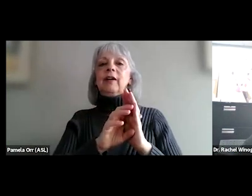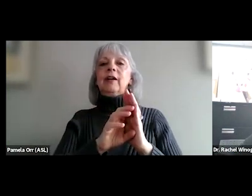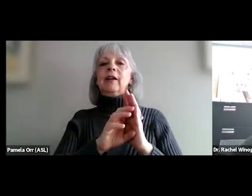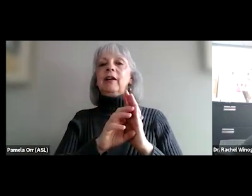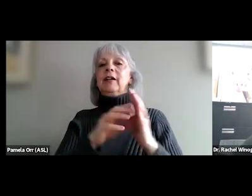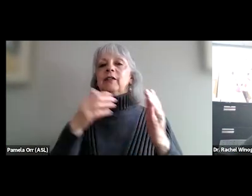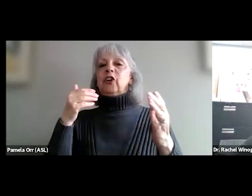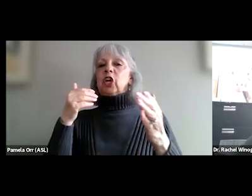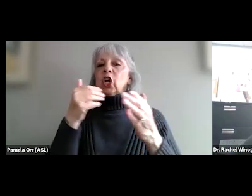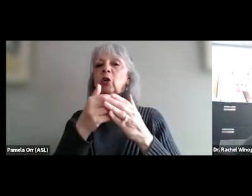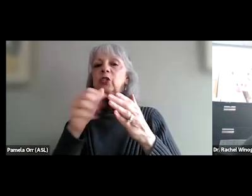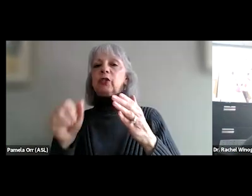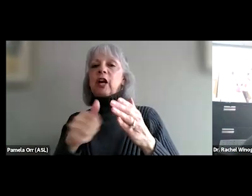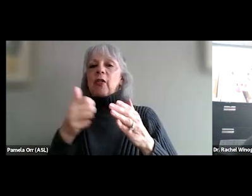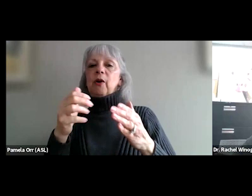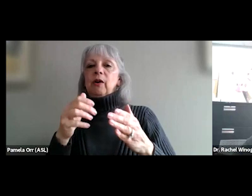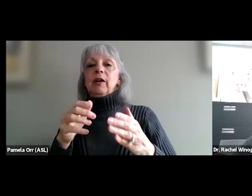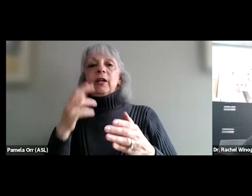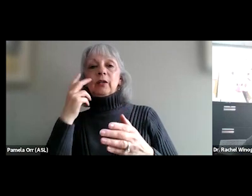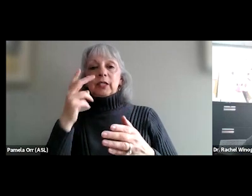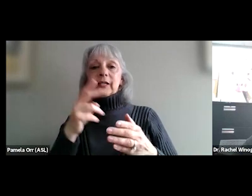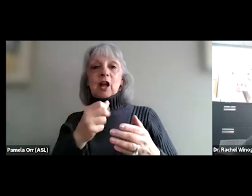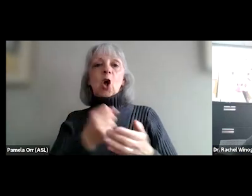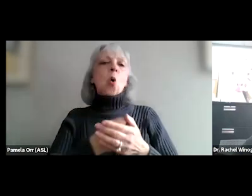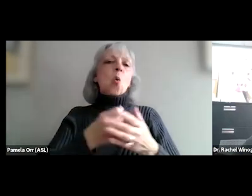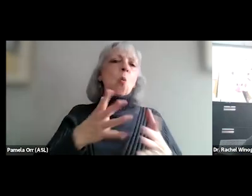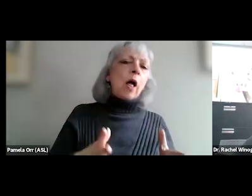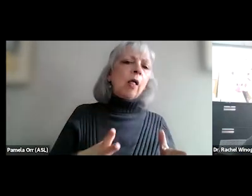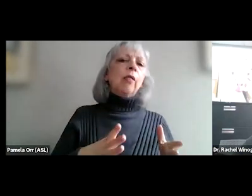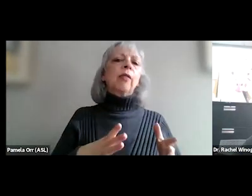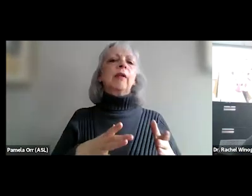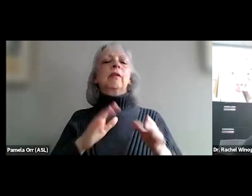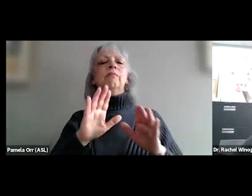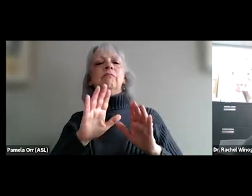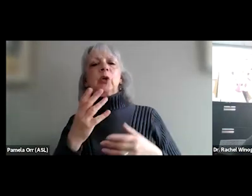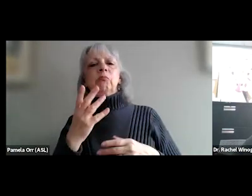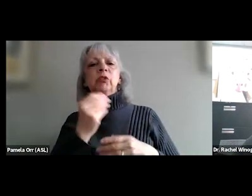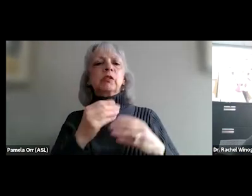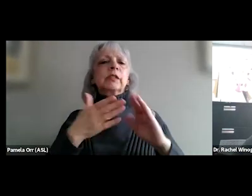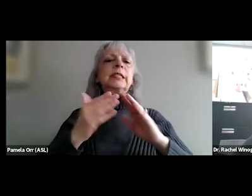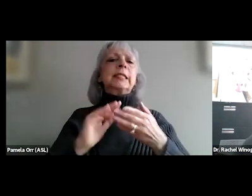Sin embargo, en una vemos representaciones de riqueza y una metrópolis próspera y en la otra vemos ventanas tapiadas y terrenos abandonados.